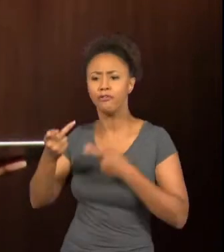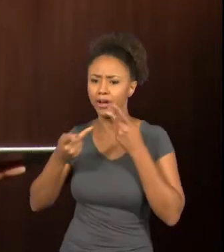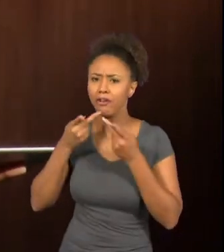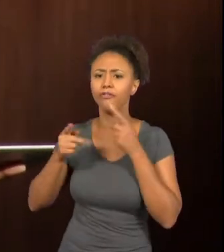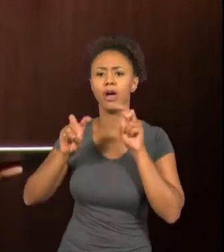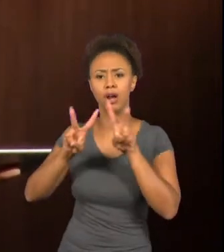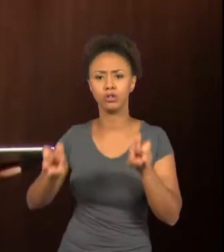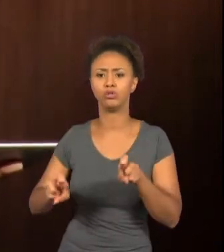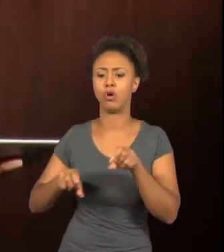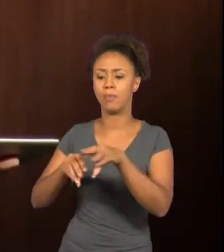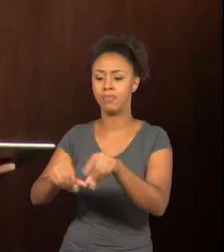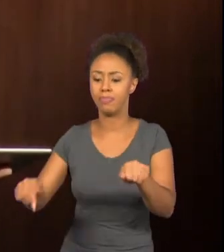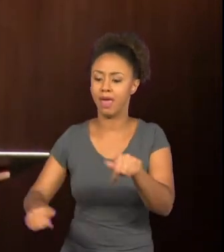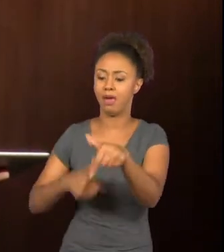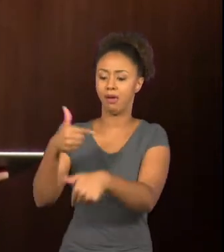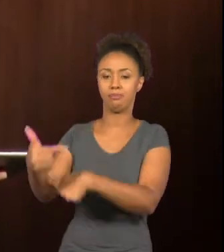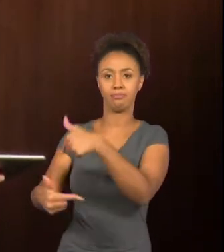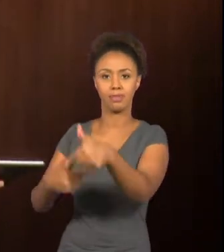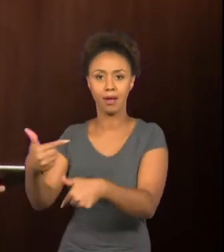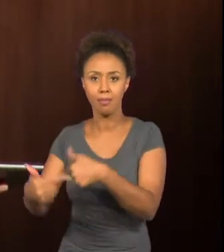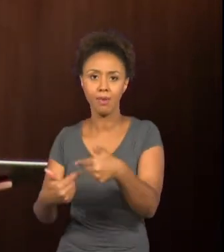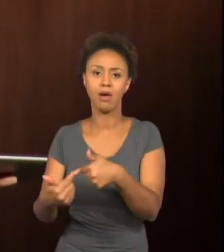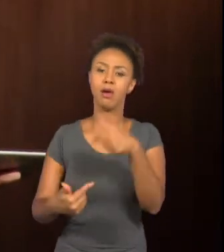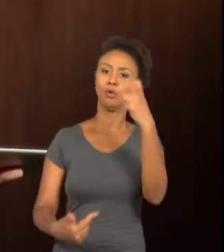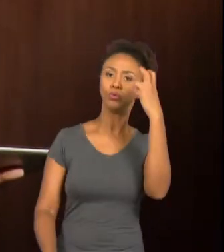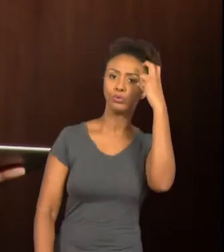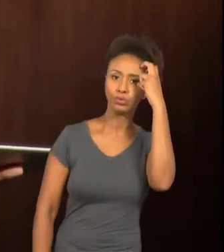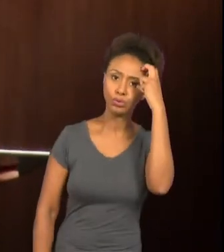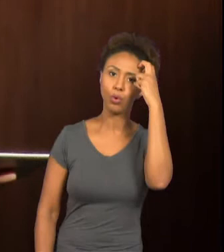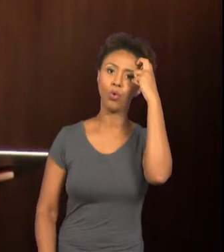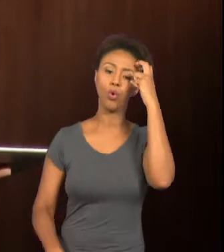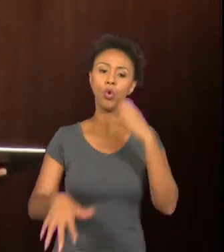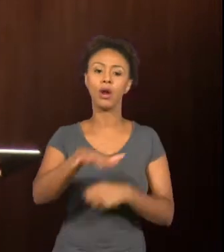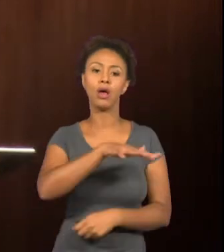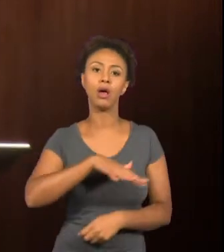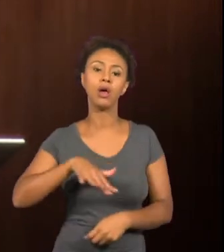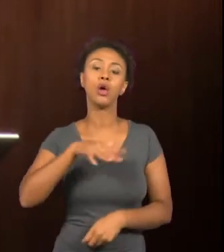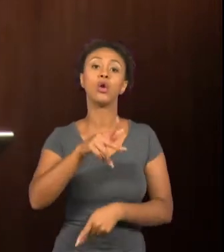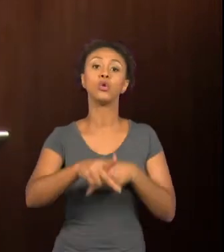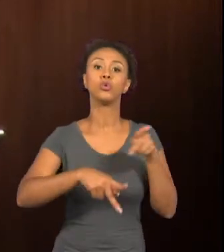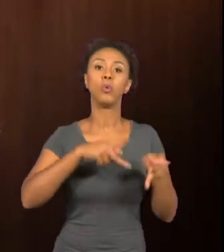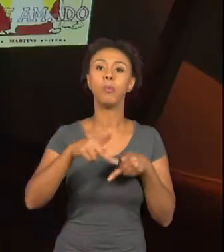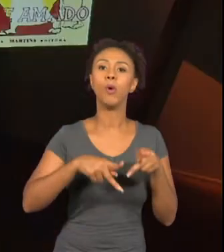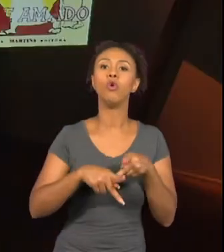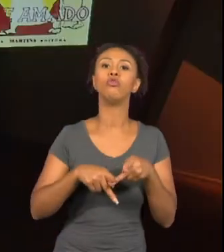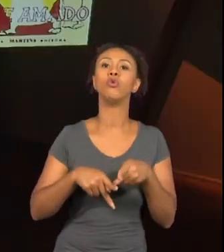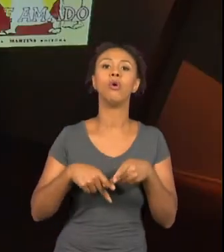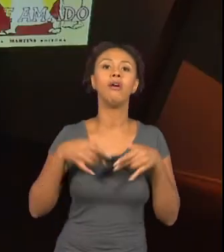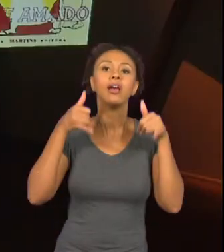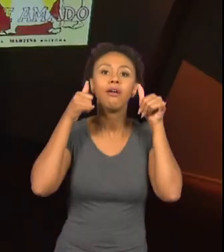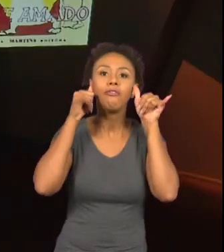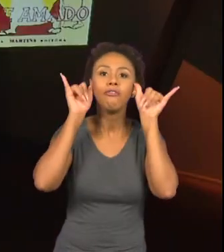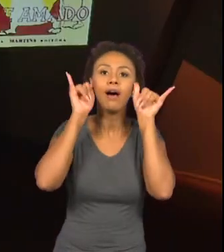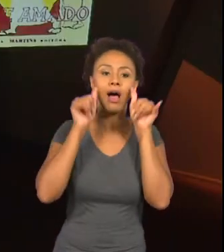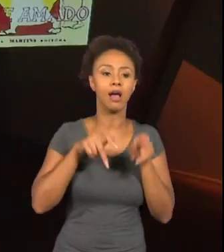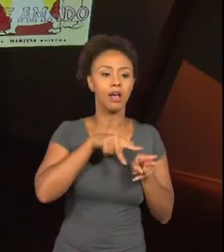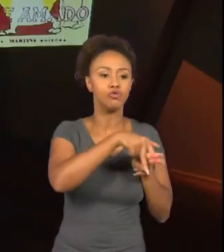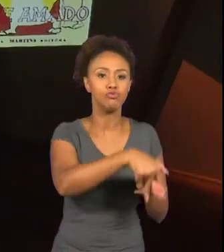EXPLORAR OS ASPECTOS CULTURAIS DO SERTANEJO E DO VAQUEIRO. (((SILÊNCIO)))